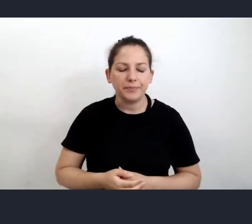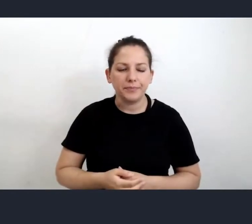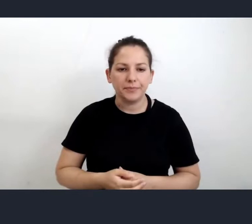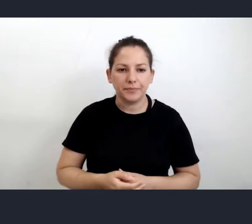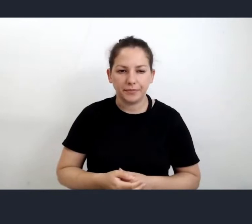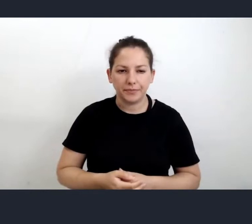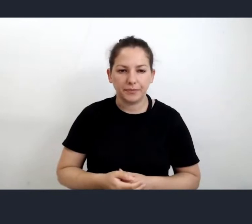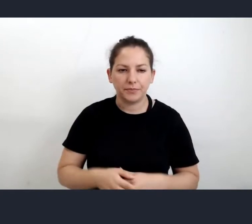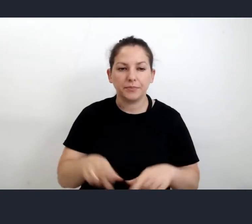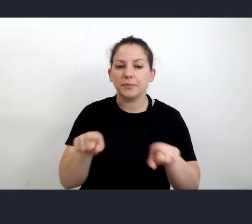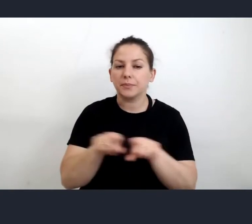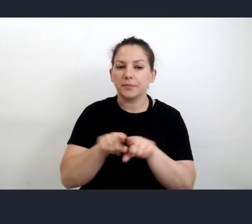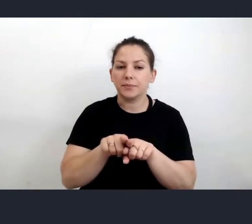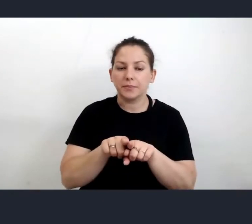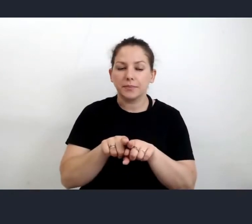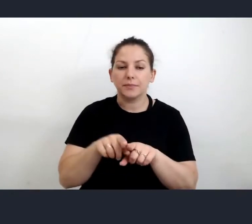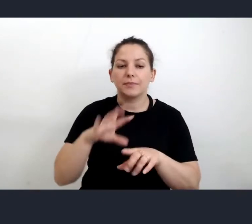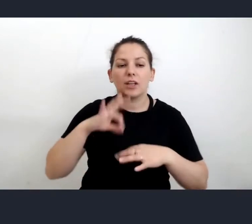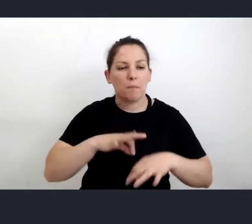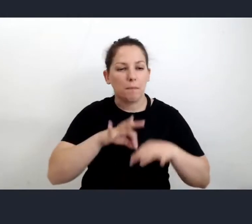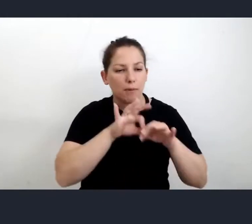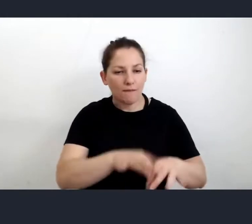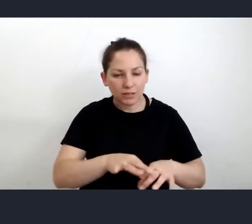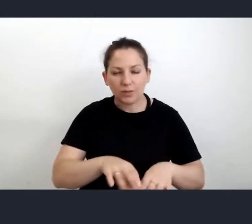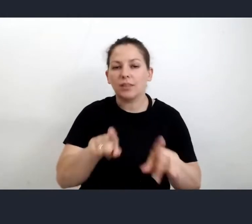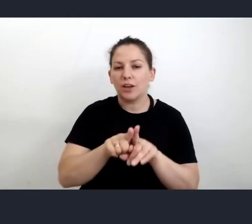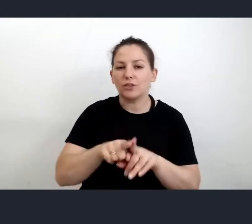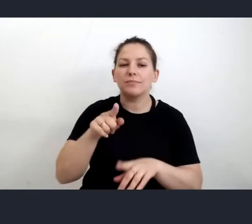zarówno naszych prowadzących, jak i pana burmistrza,